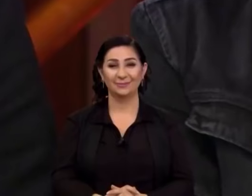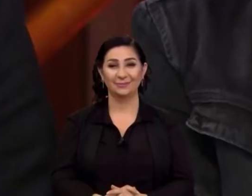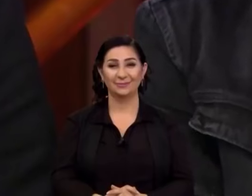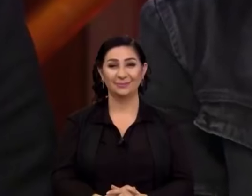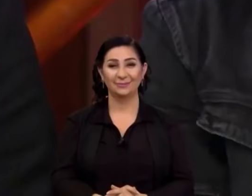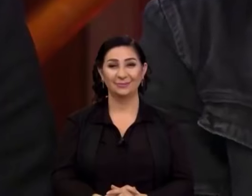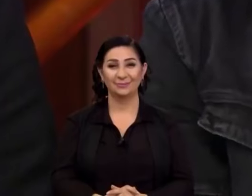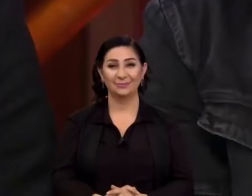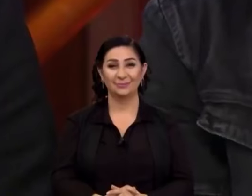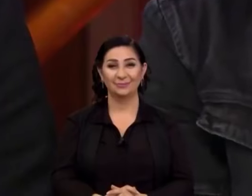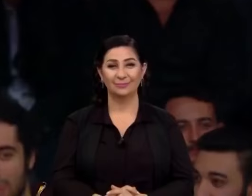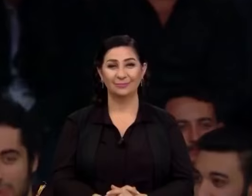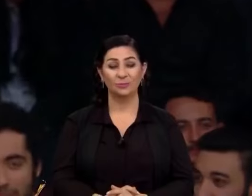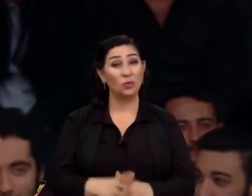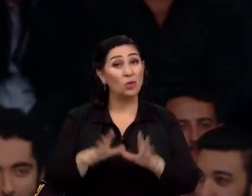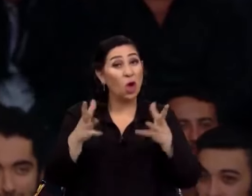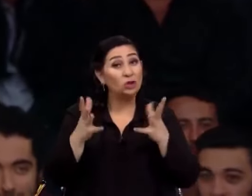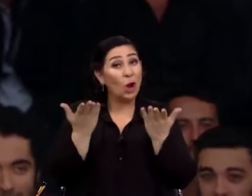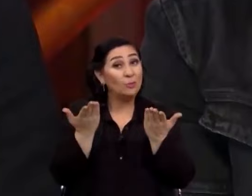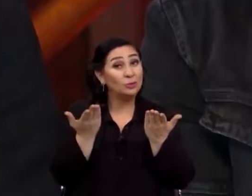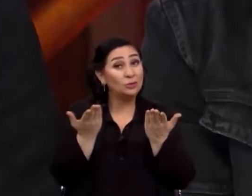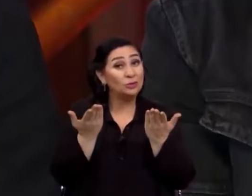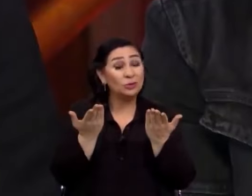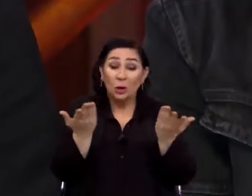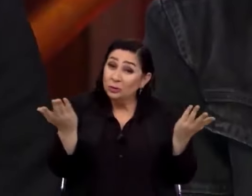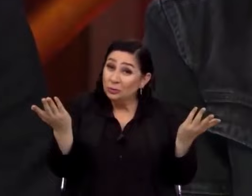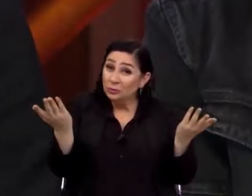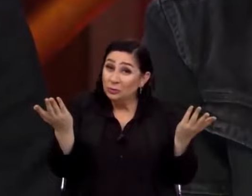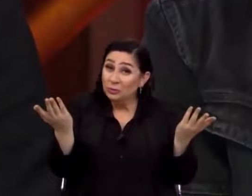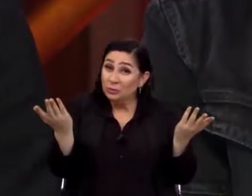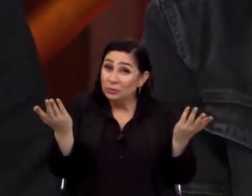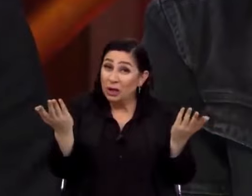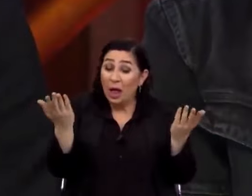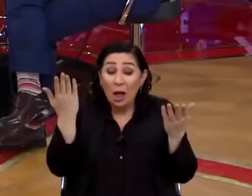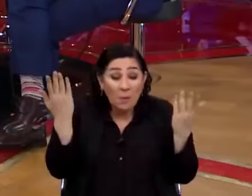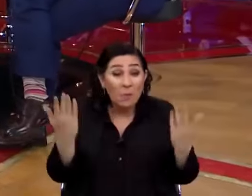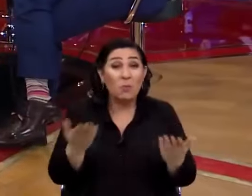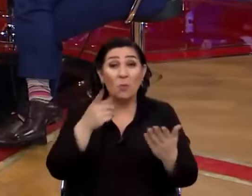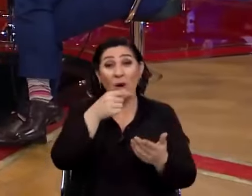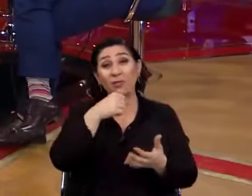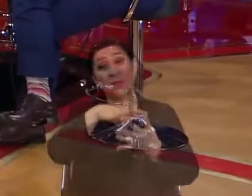silemezsin ne acayipsin ya Nasıl yani Halbuki yani böyle bir adamdan ben bir